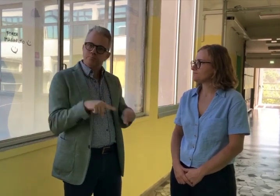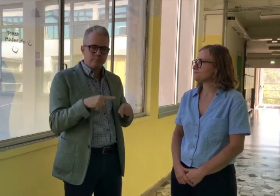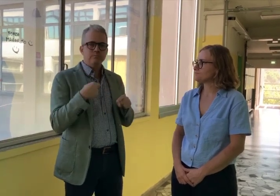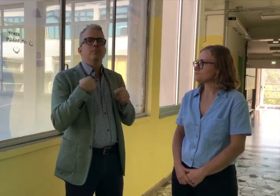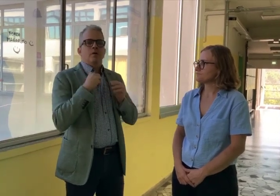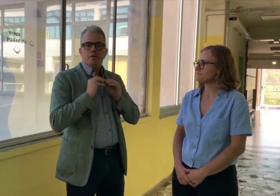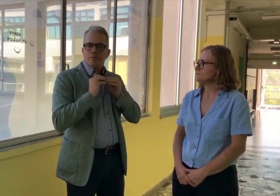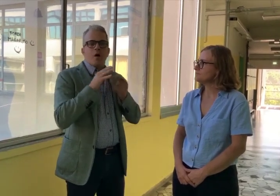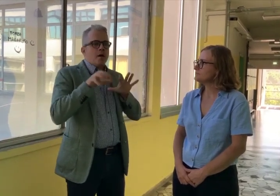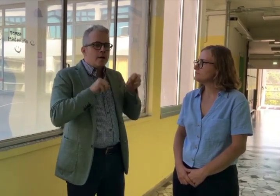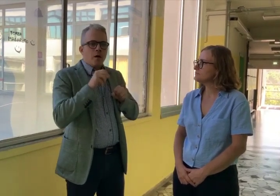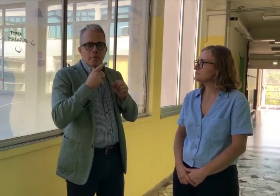e da lì bisogna partire per costruire.